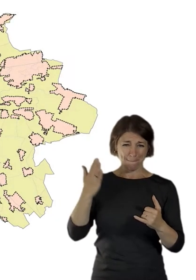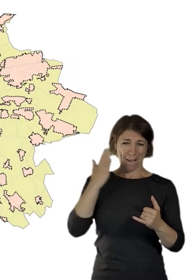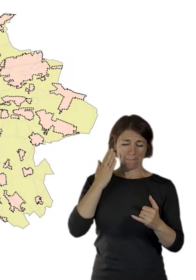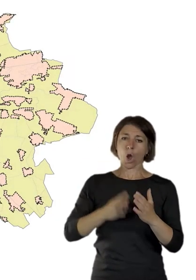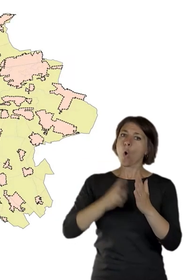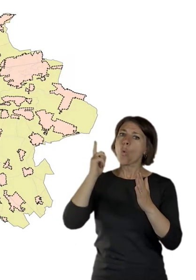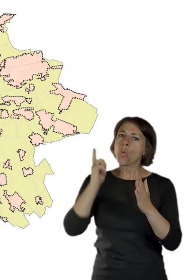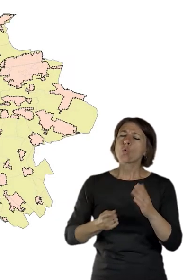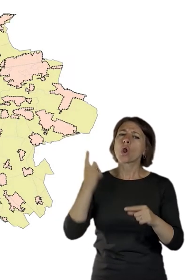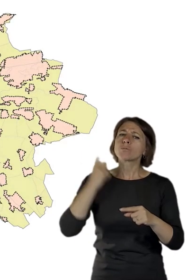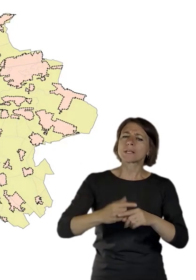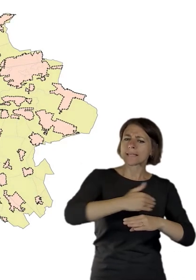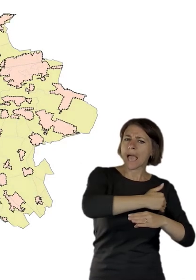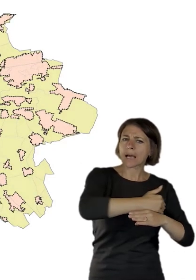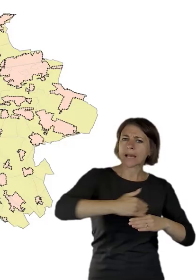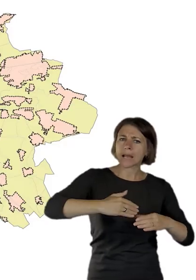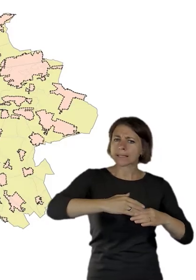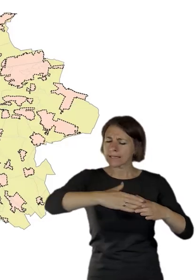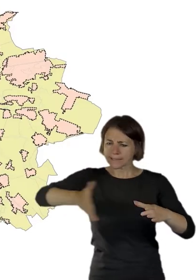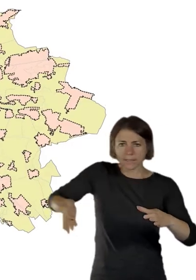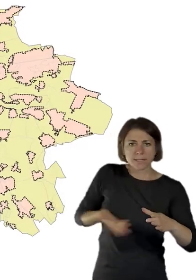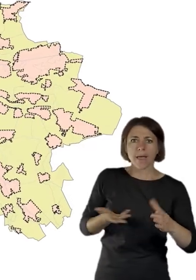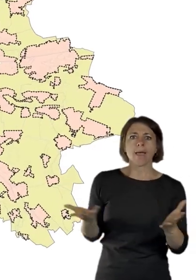A stanovit hranici města pro následující desetiletí.